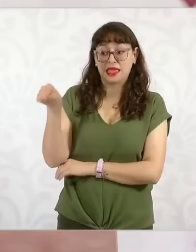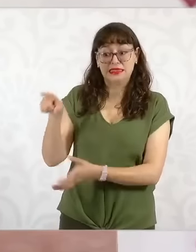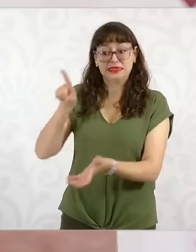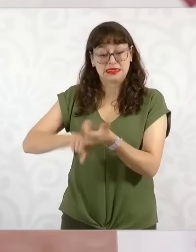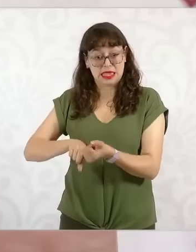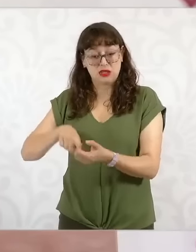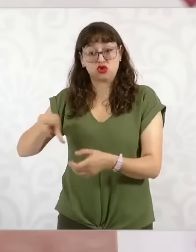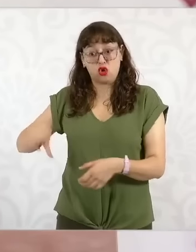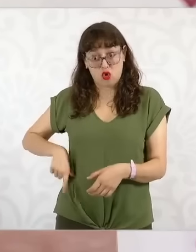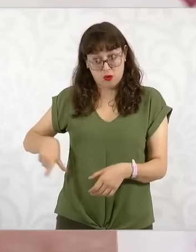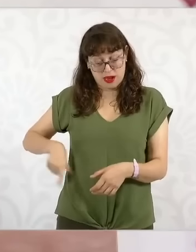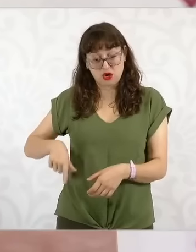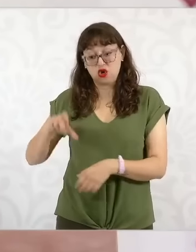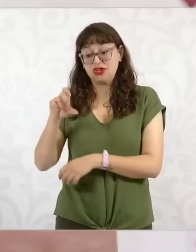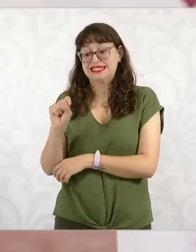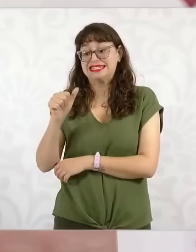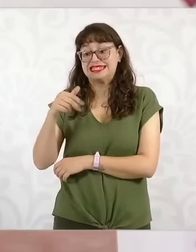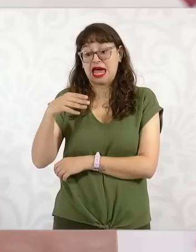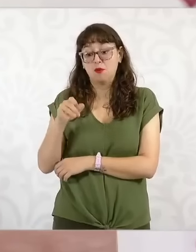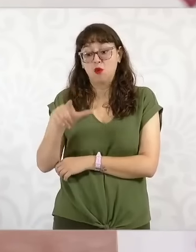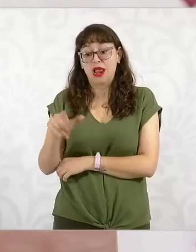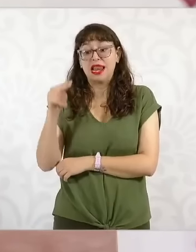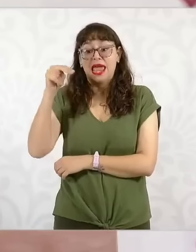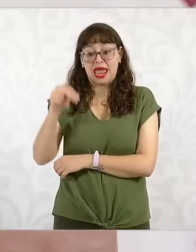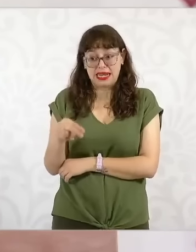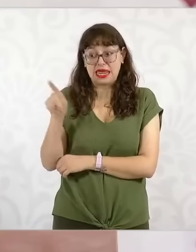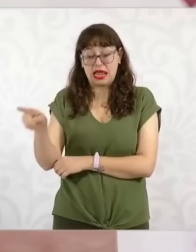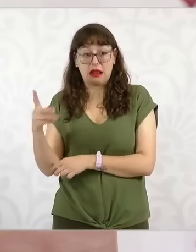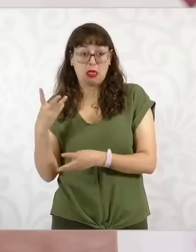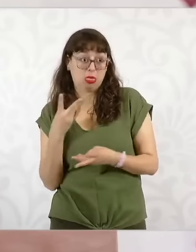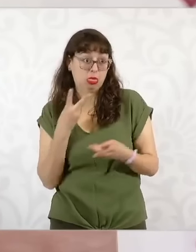al licenciado, que trabajaba en el Ayuntamiento, pues están las pruebas en la Fiscalía General de